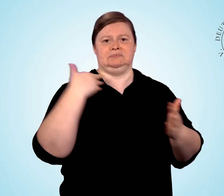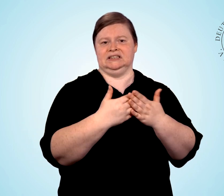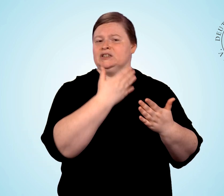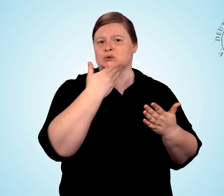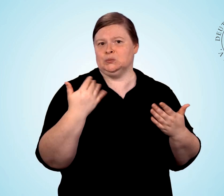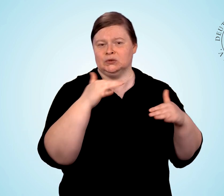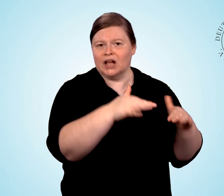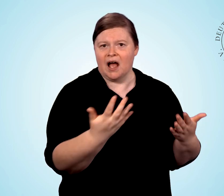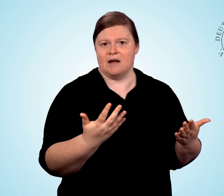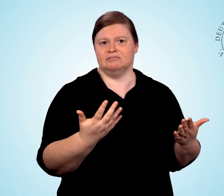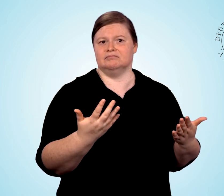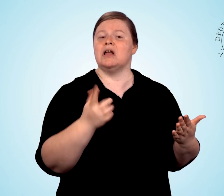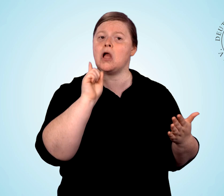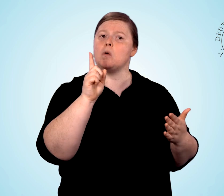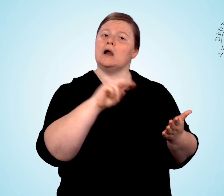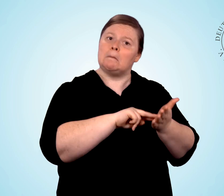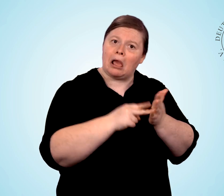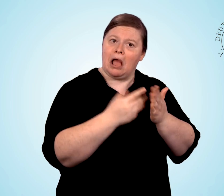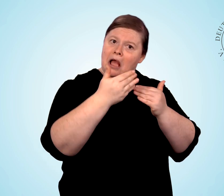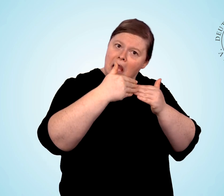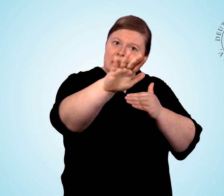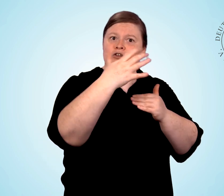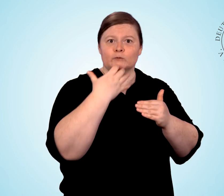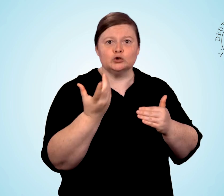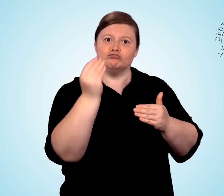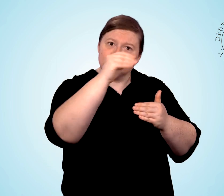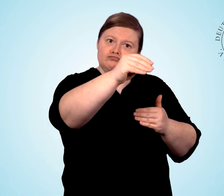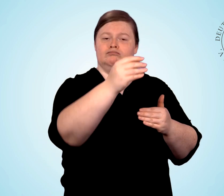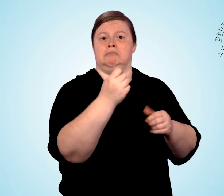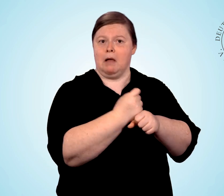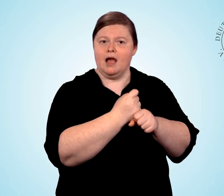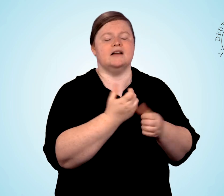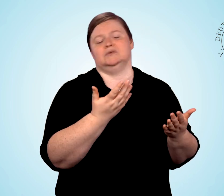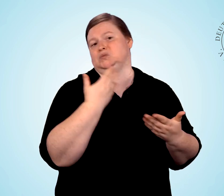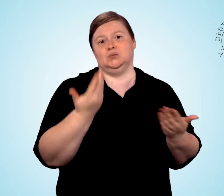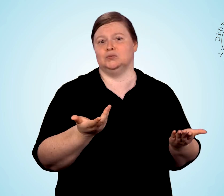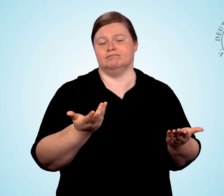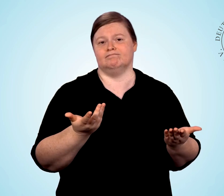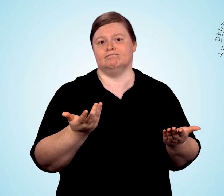finden nicht statt und sind auch nicht geplant.